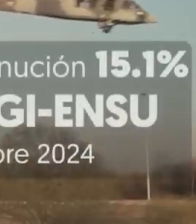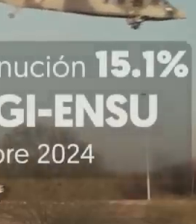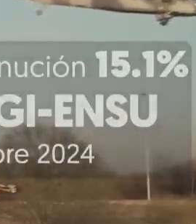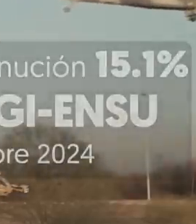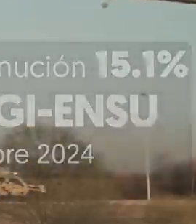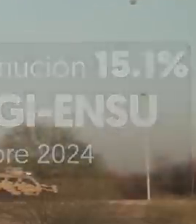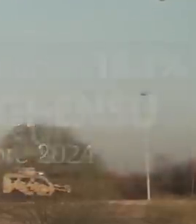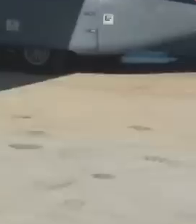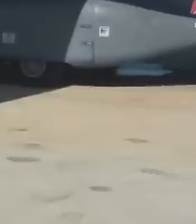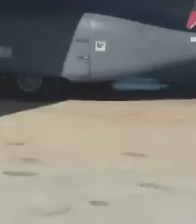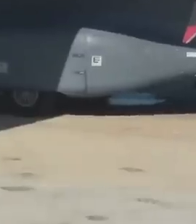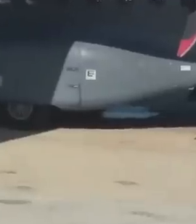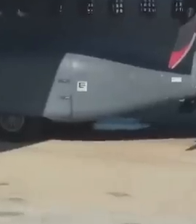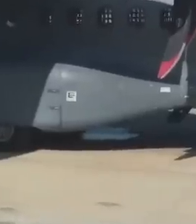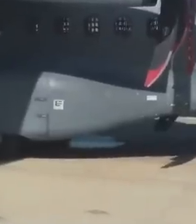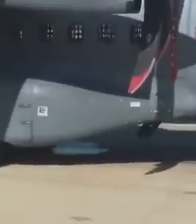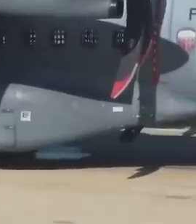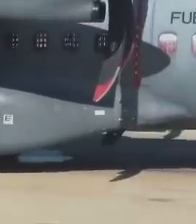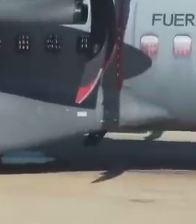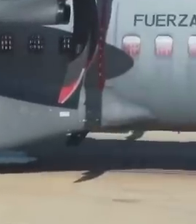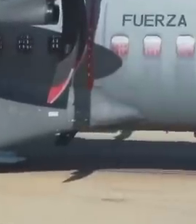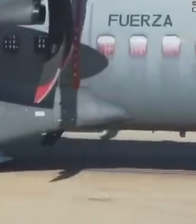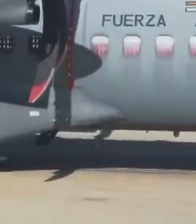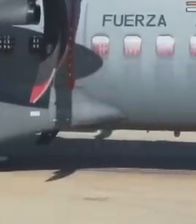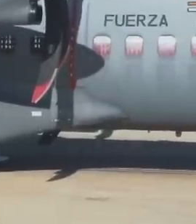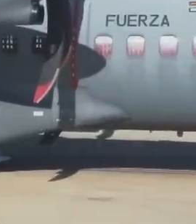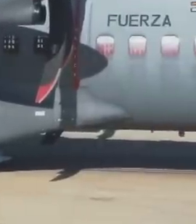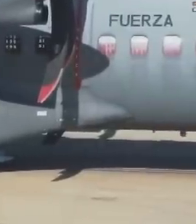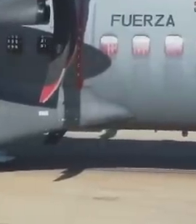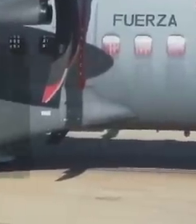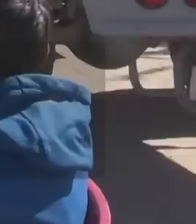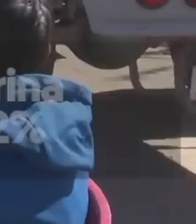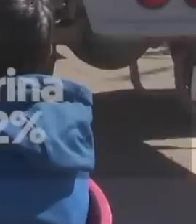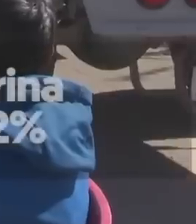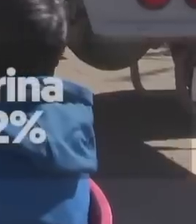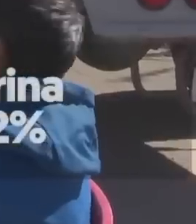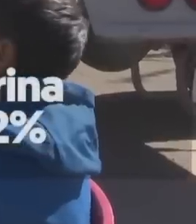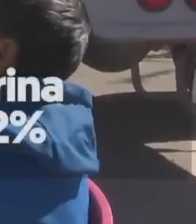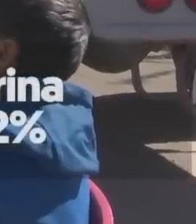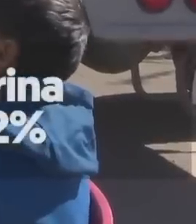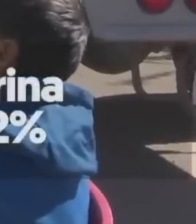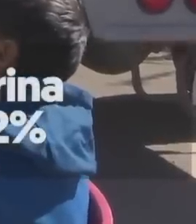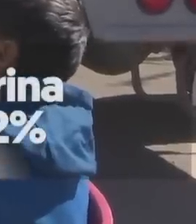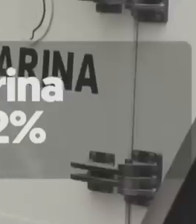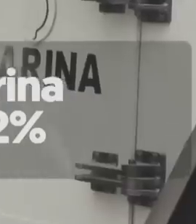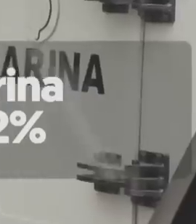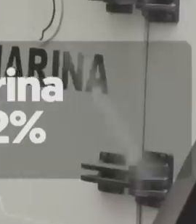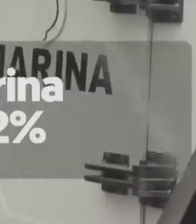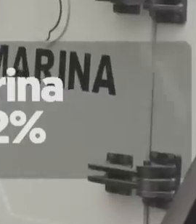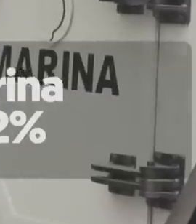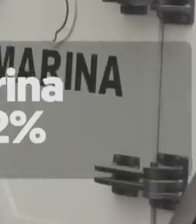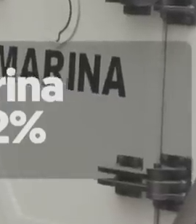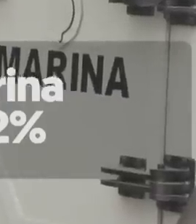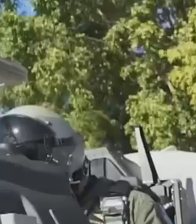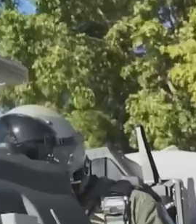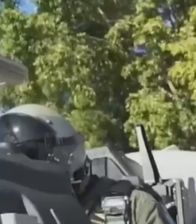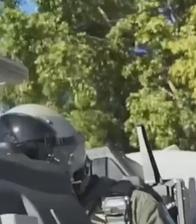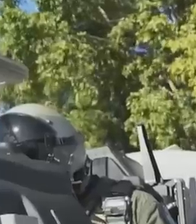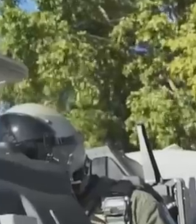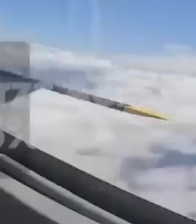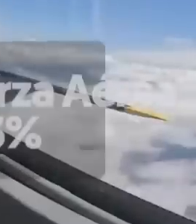porcentuales los niveles de confianza en las autoridades siguientes Marina 89.2 fuerza aérea